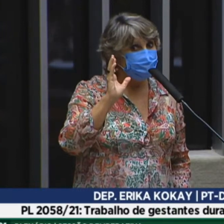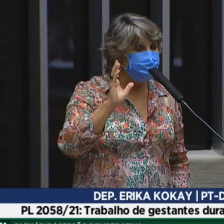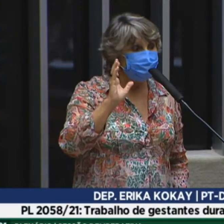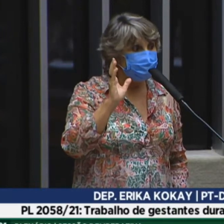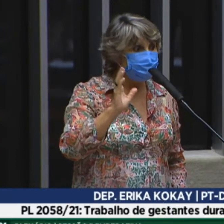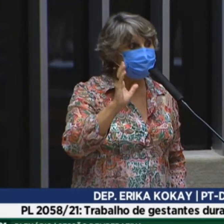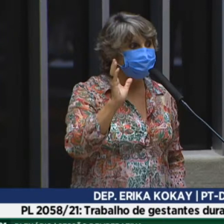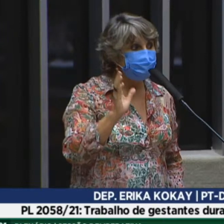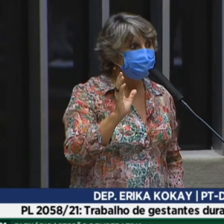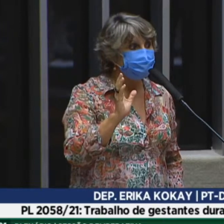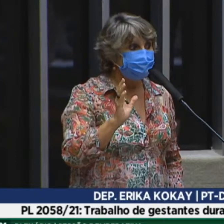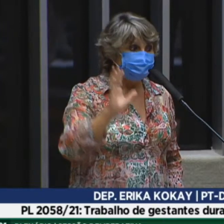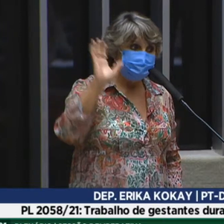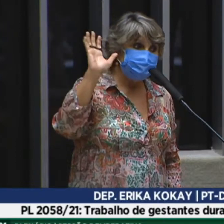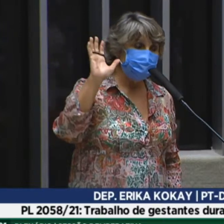QUE FALA. DIZ QUE IA COMBATER A CORRUPÇÃO SE AFUNDOU NA